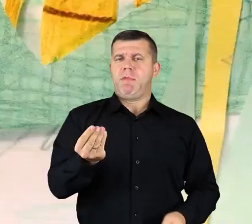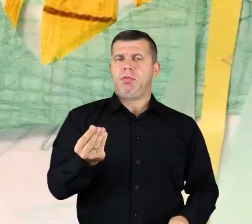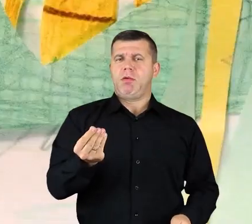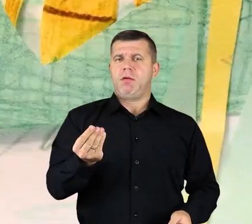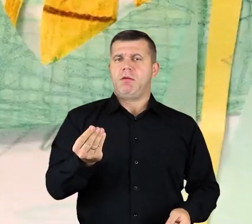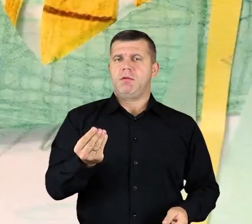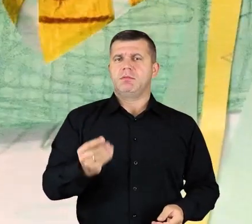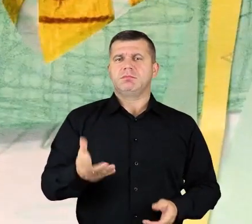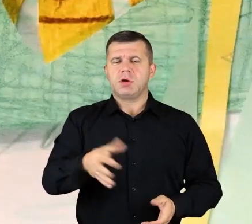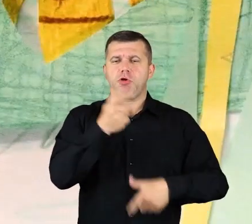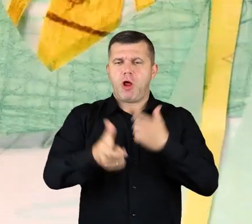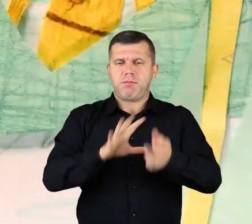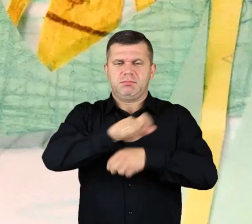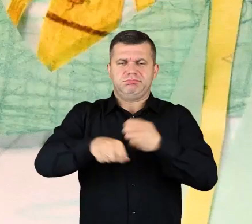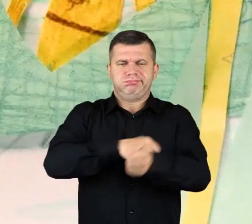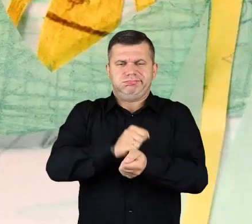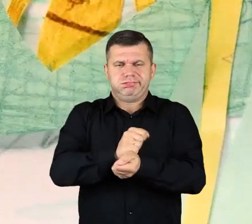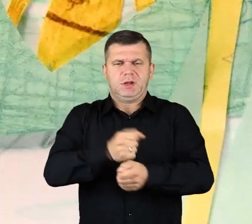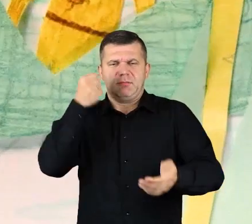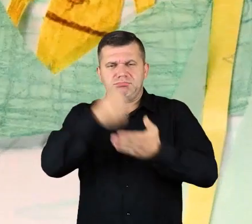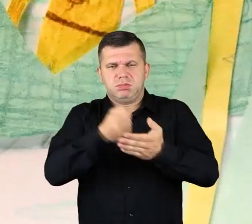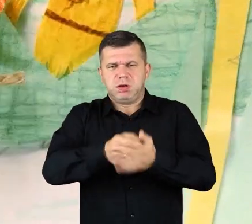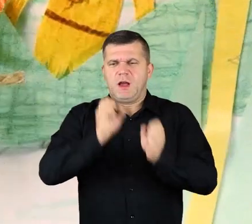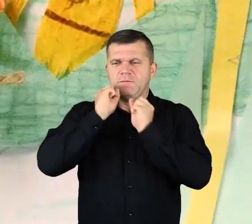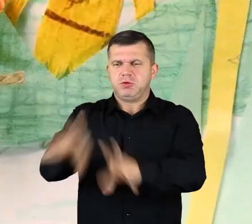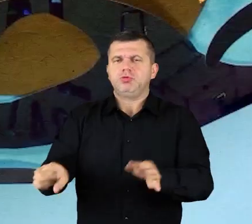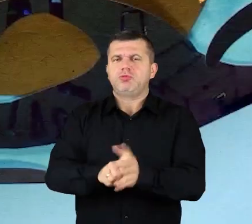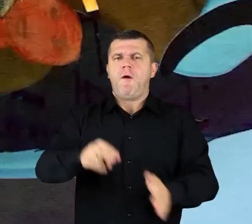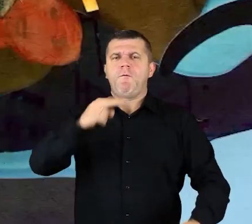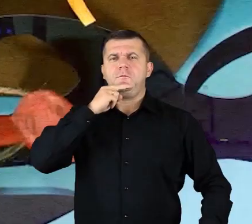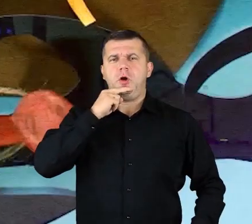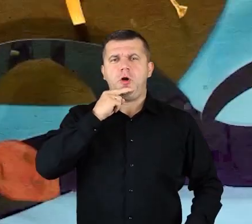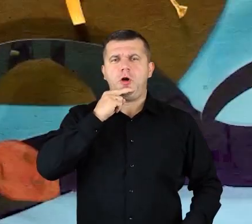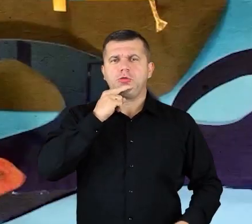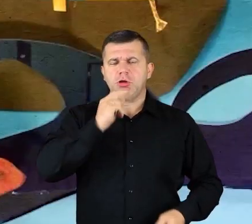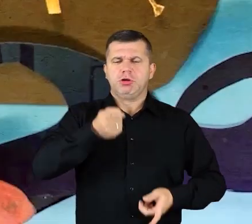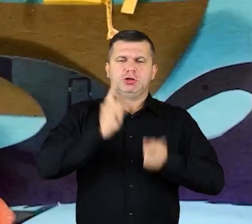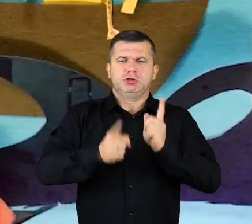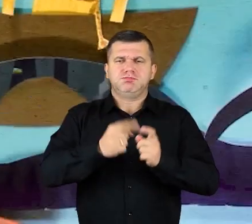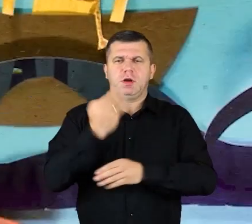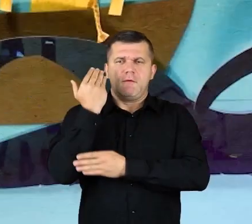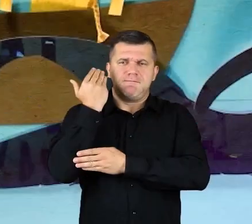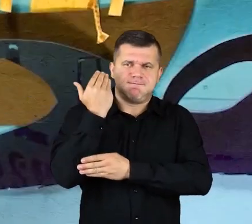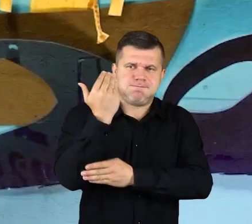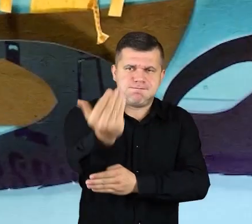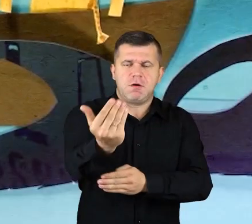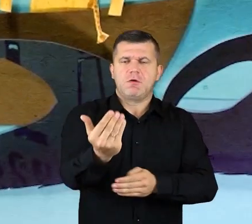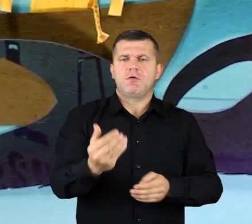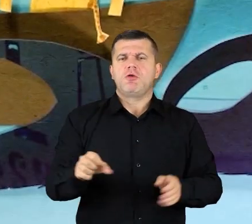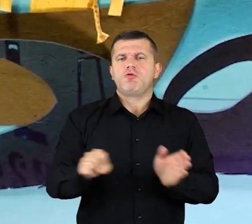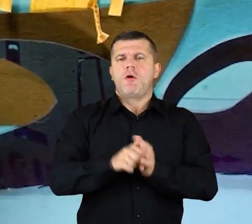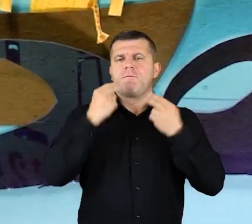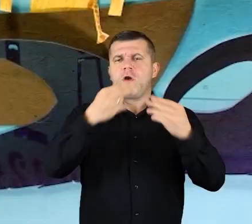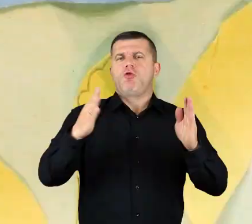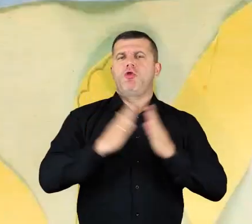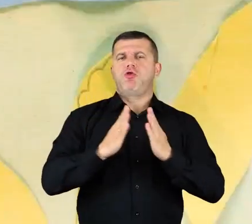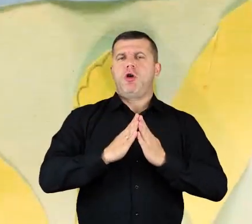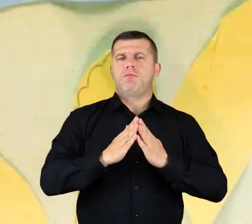Dlatego związali go, pobili i wyrzucili do wody. Potem szybko postawili żagle i popłynęli do swoich domów.